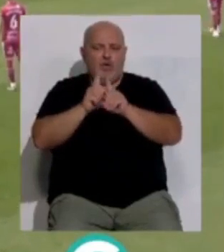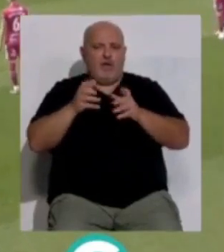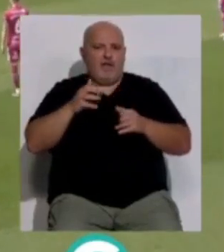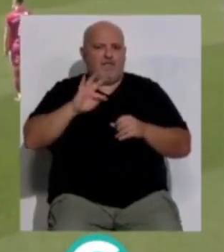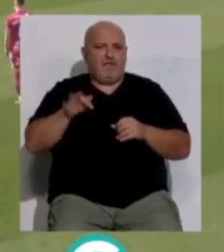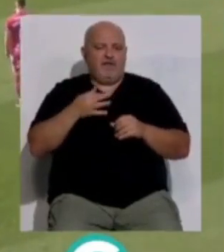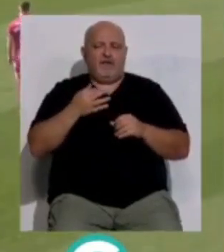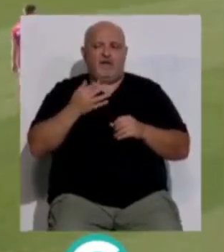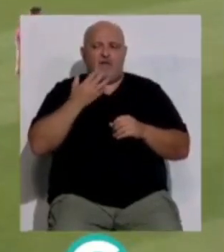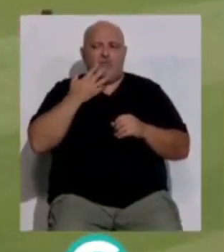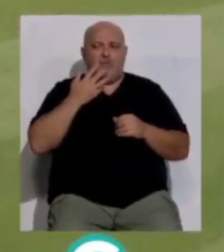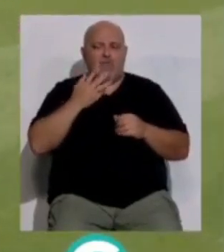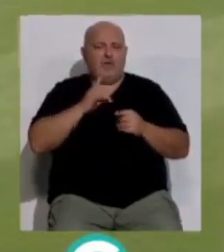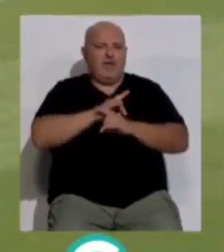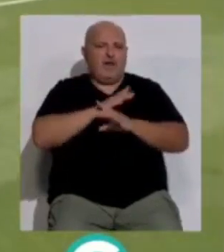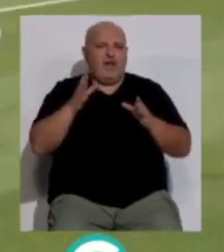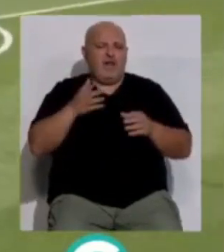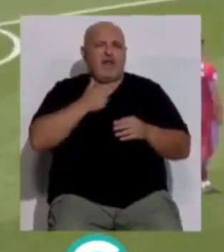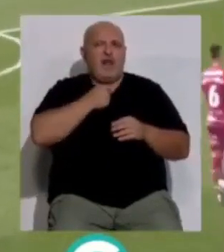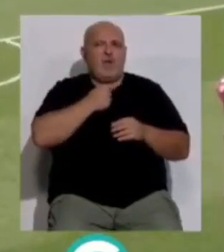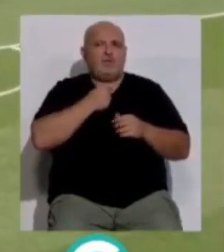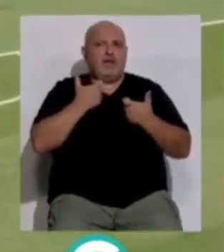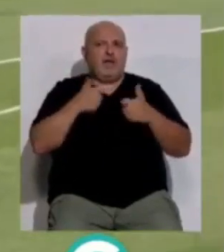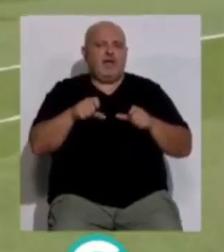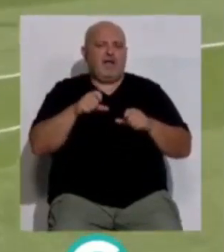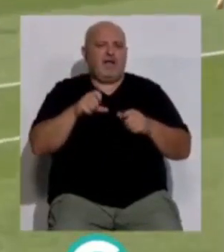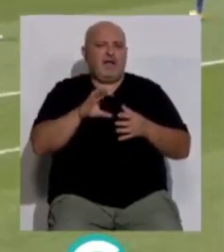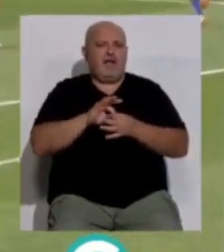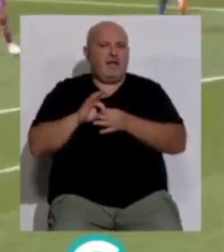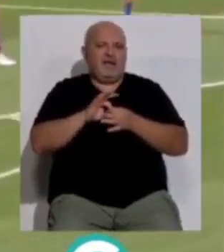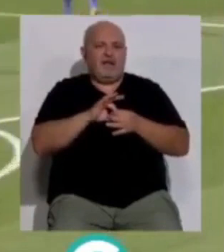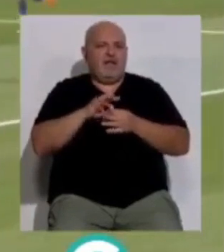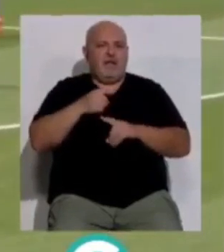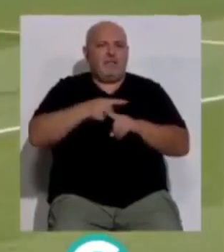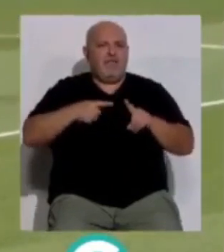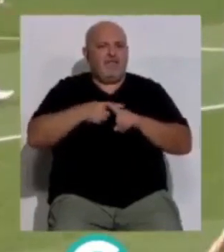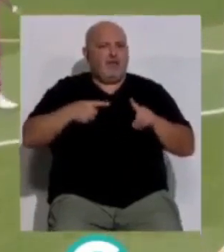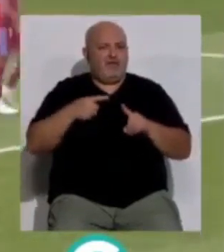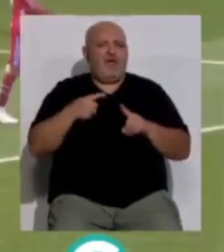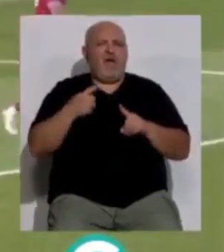a él tiene buena definición muchas veces le gusta asociarse con los del medio aún tiene que mejorar